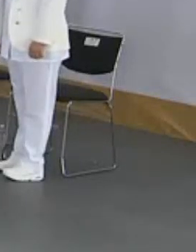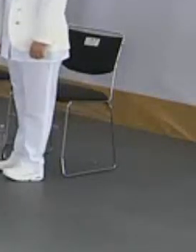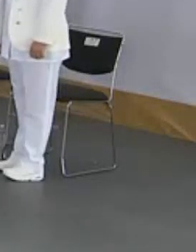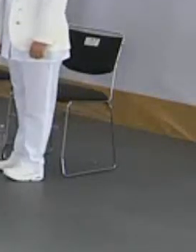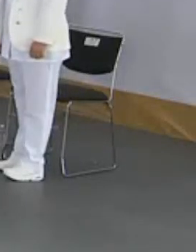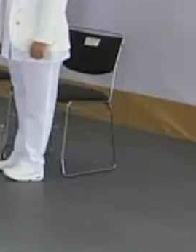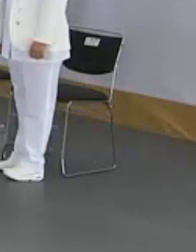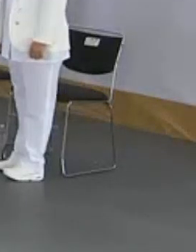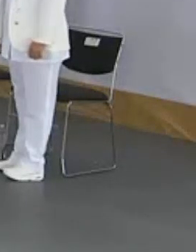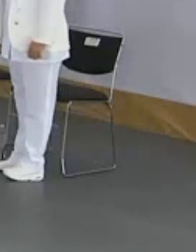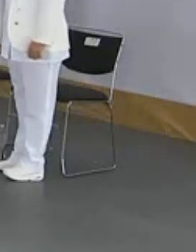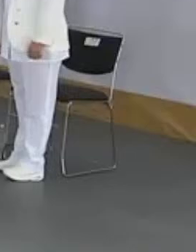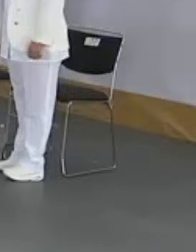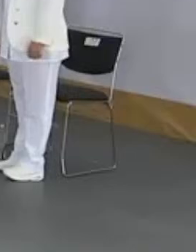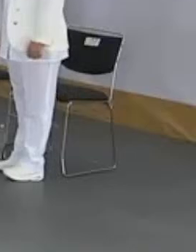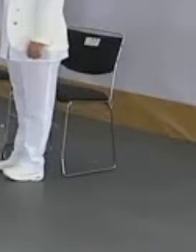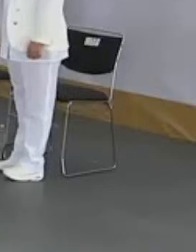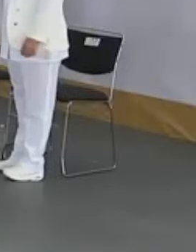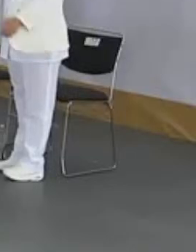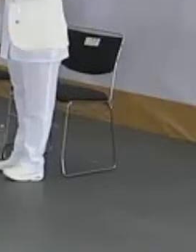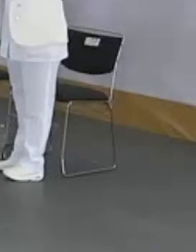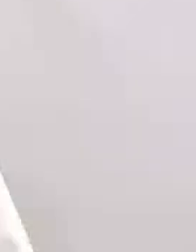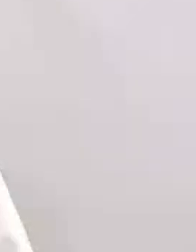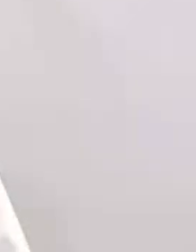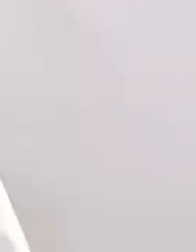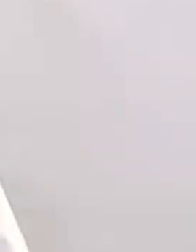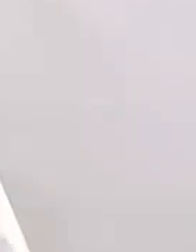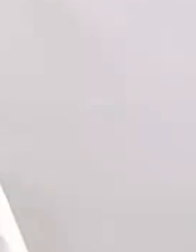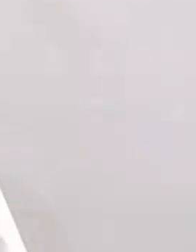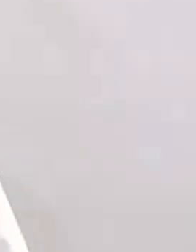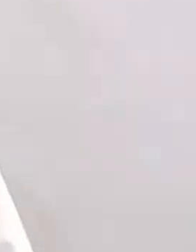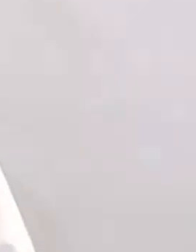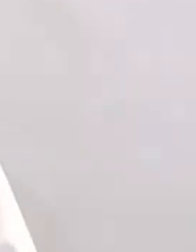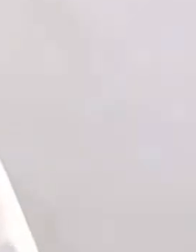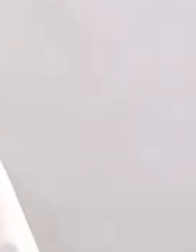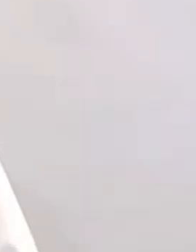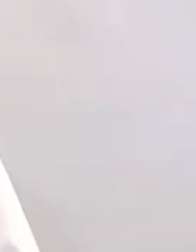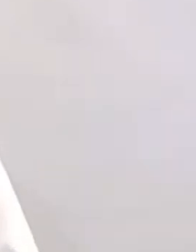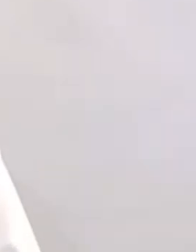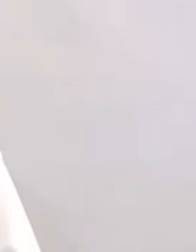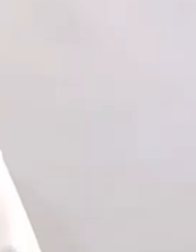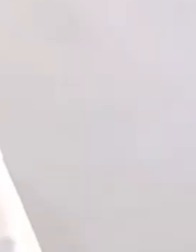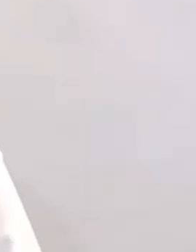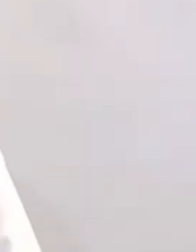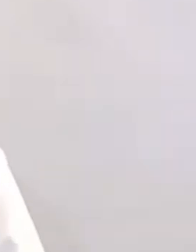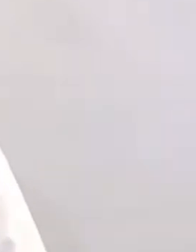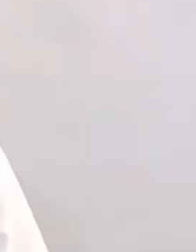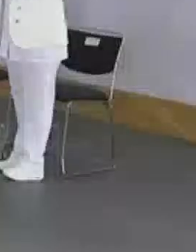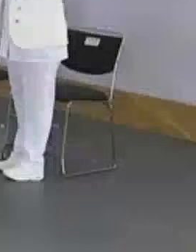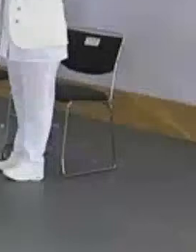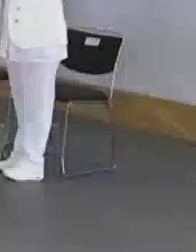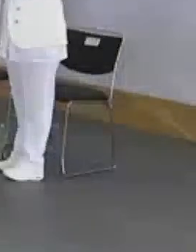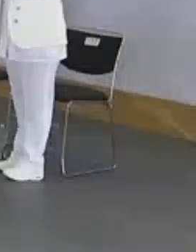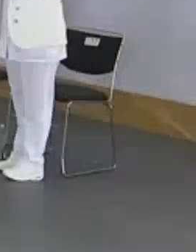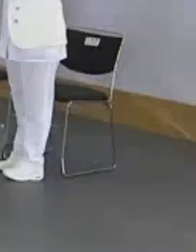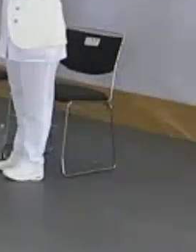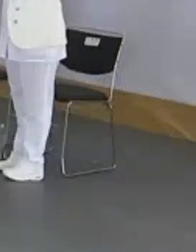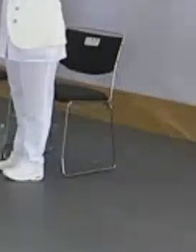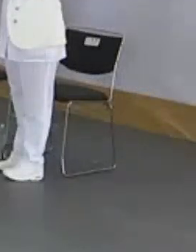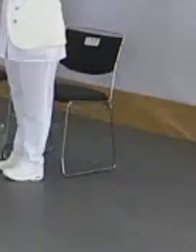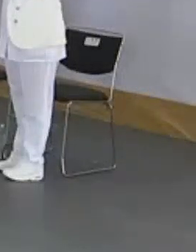Alan Ulises Solano Magaña,